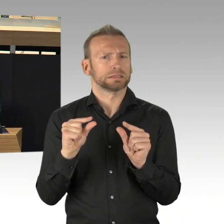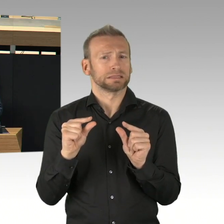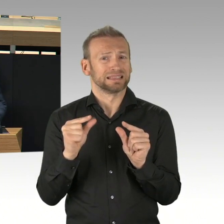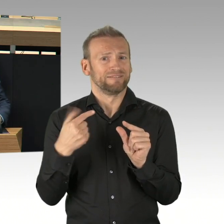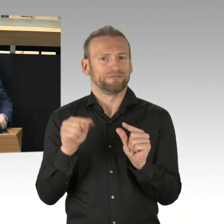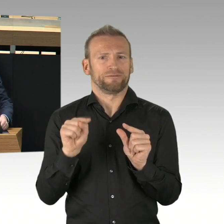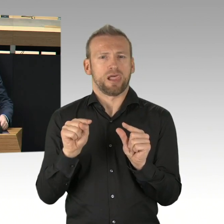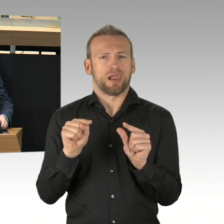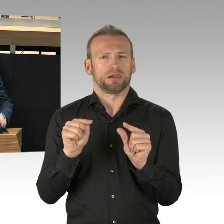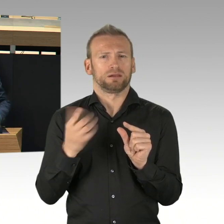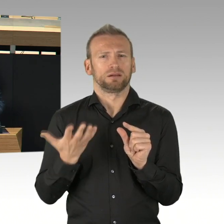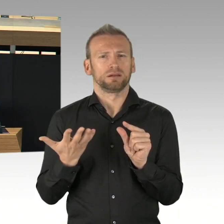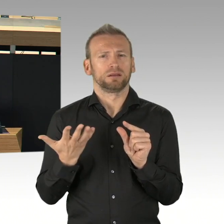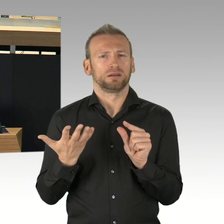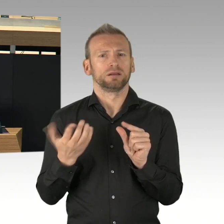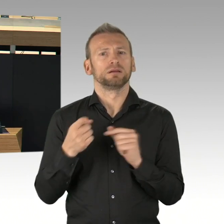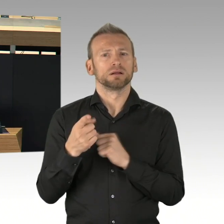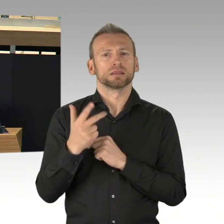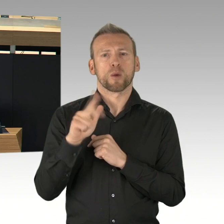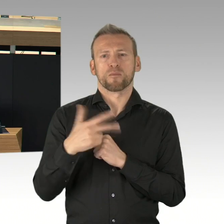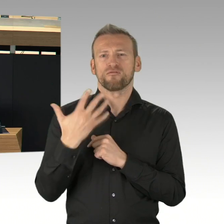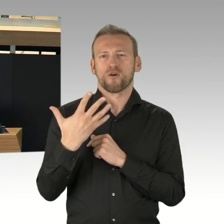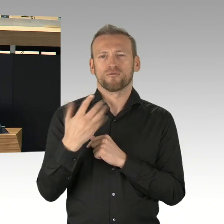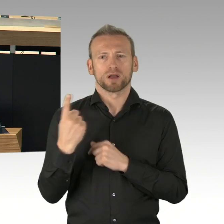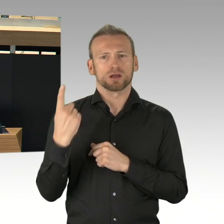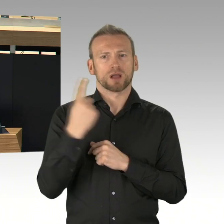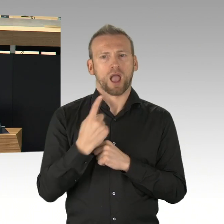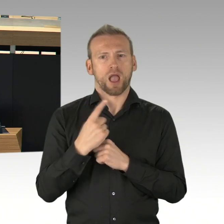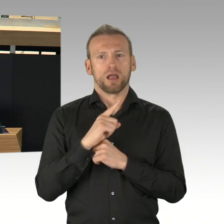den Markt zu verengen